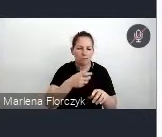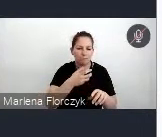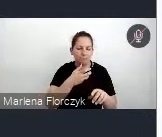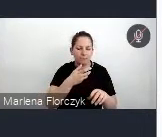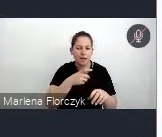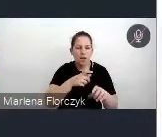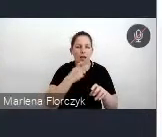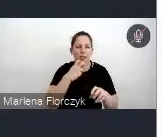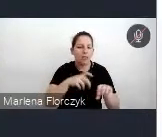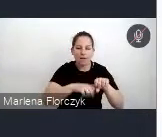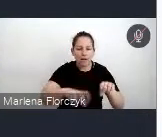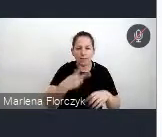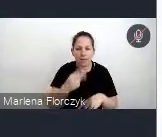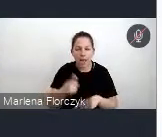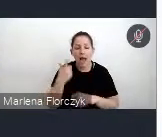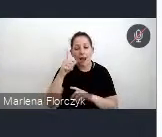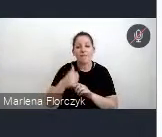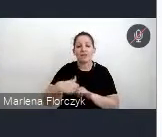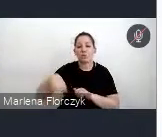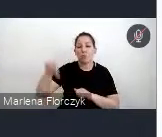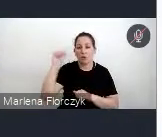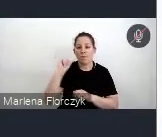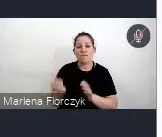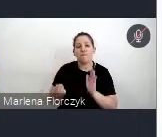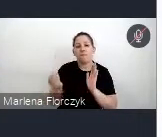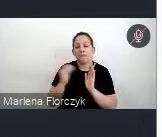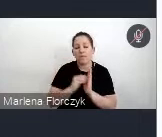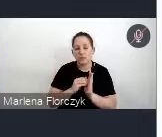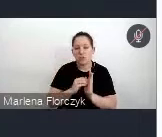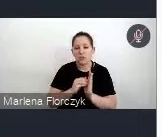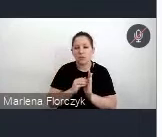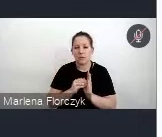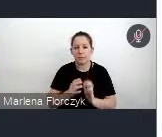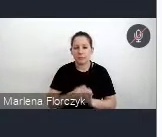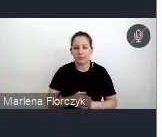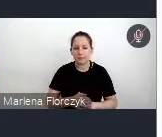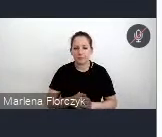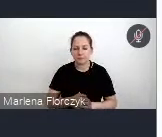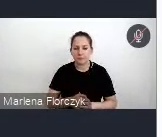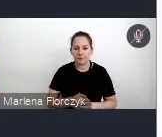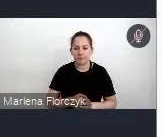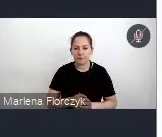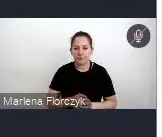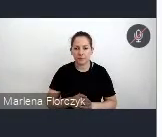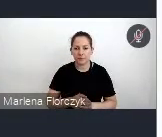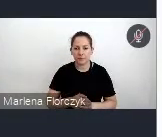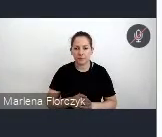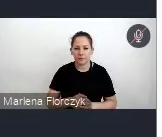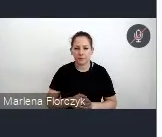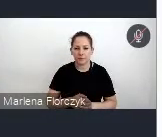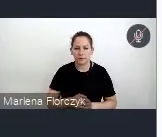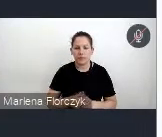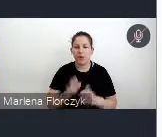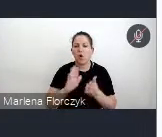ale w zeszłym roku również wprowadziliśmy, tutaj uchwałą rady miejskiej,